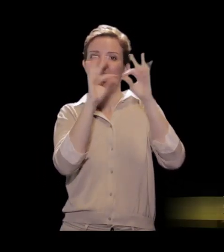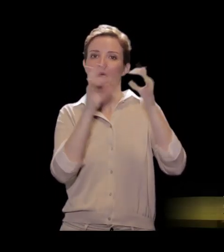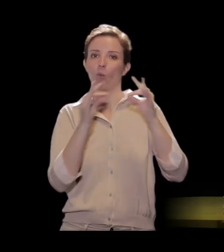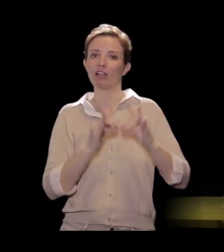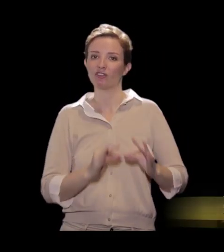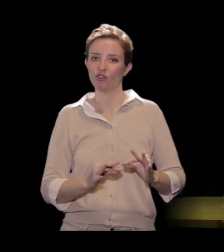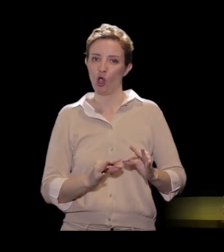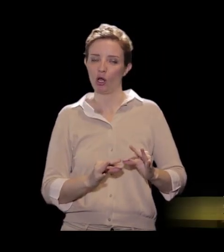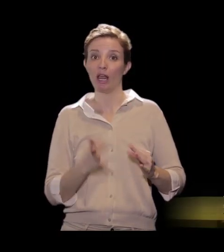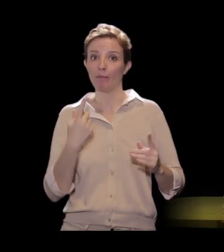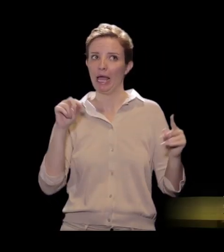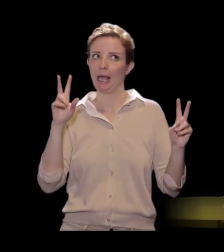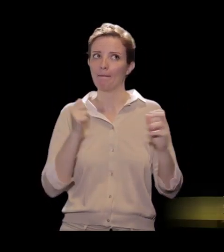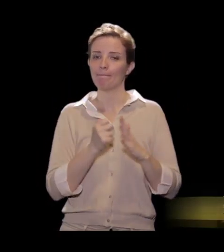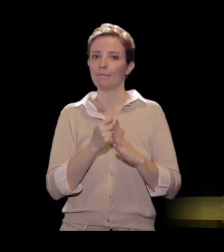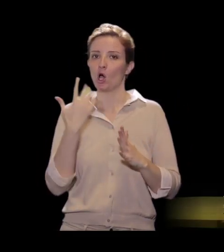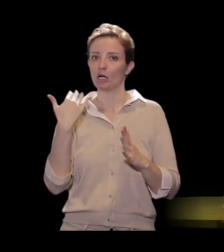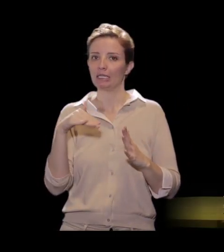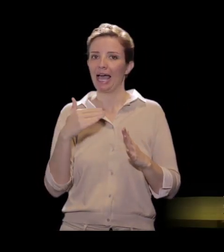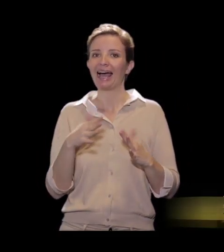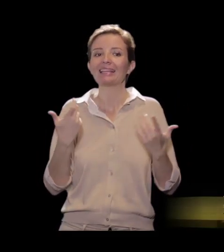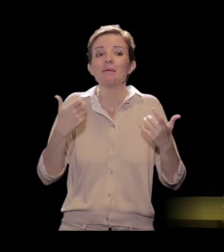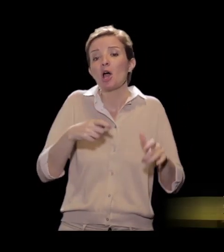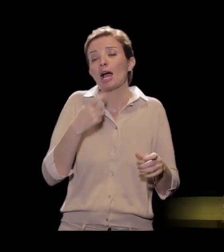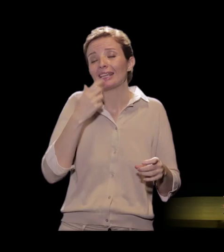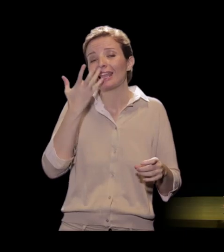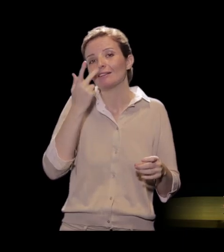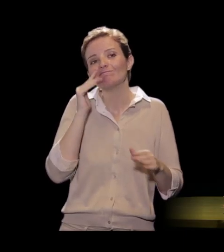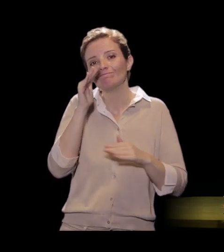che riguarda i sistemi di equazioni. Un argomento molto importante